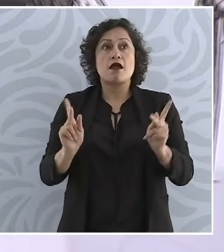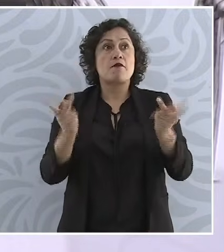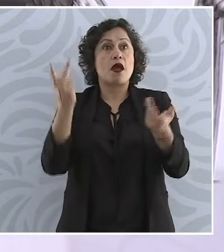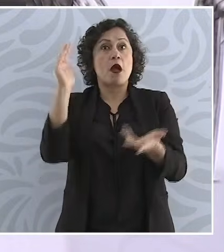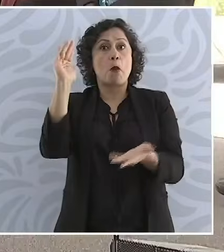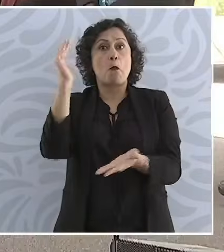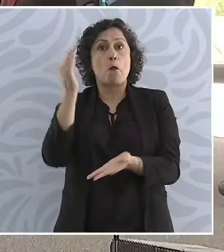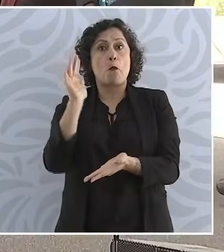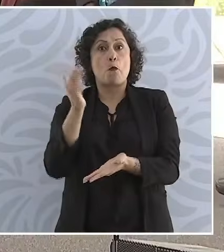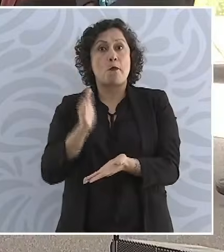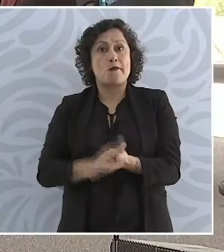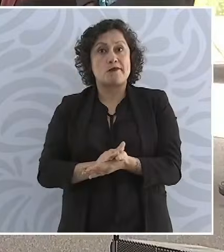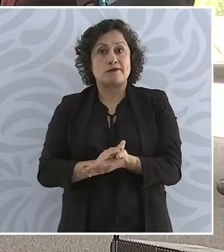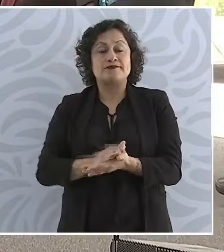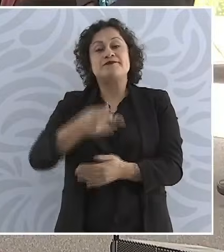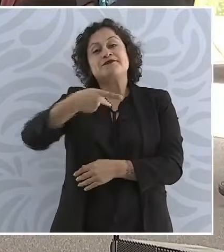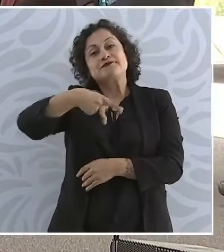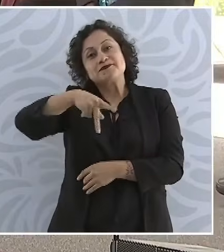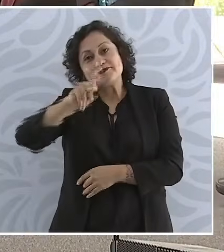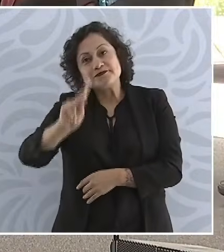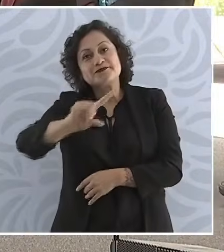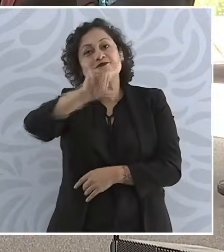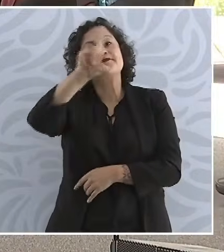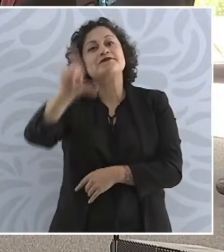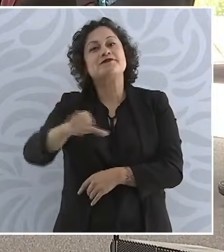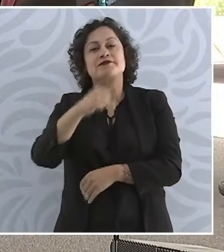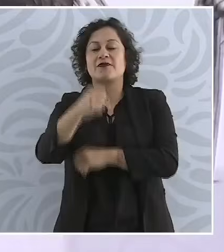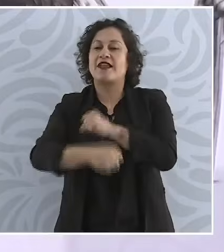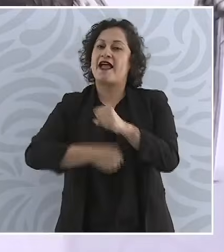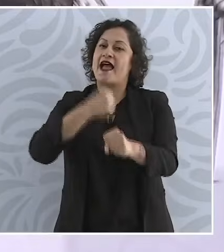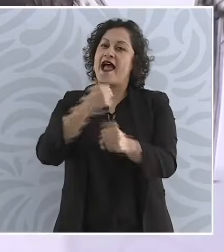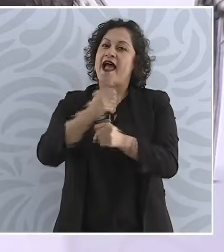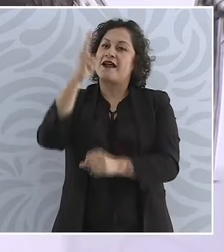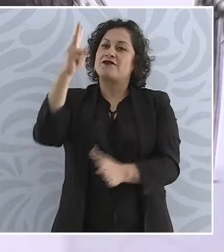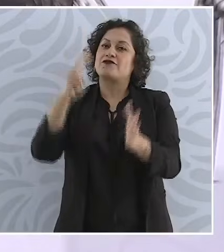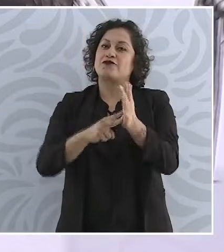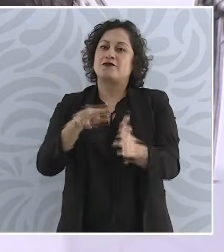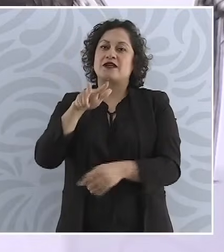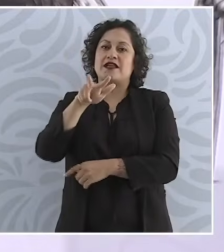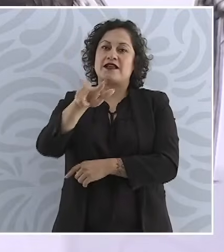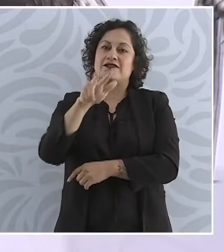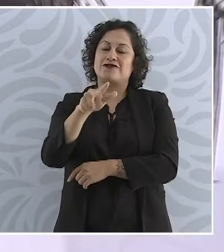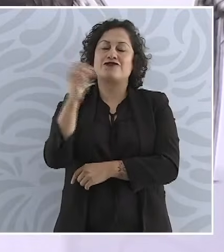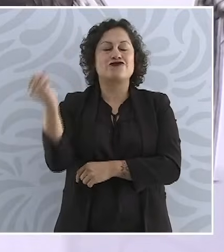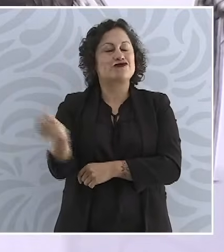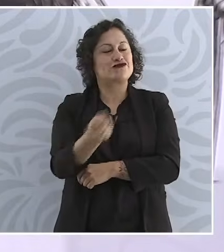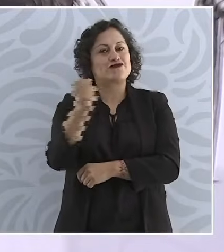es que en 2018 el pueblo de México cambió la historia del país llegó el presidente Andrés